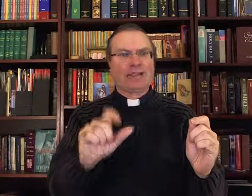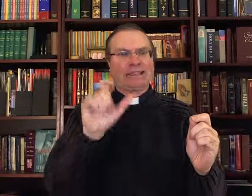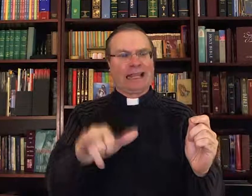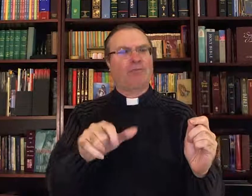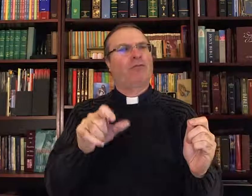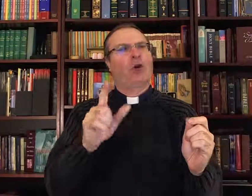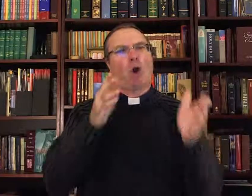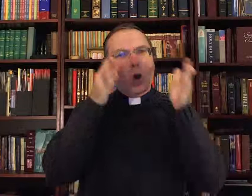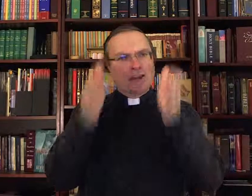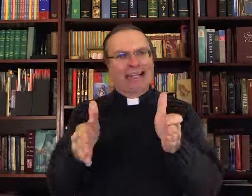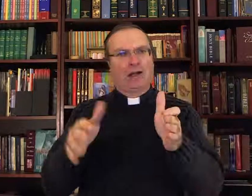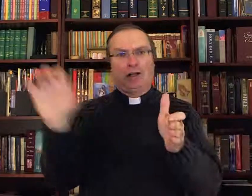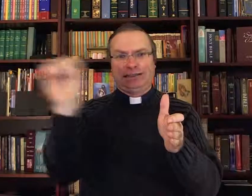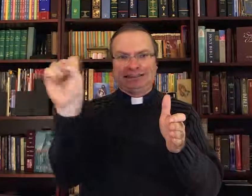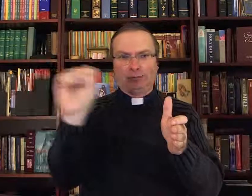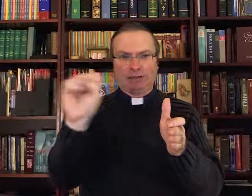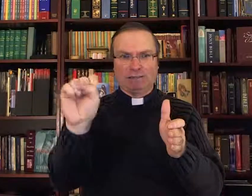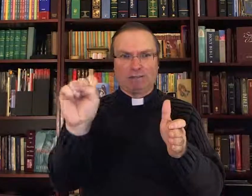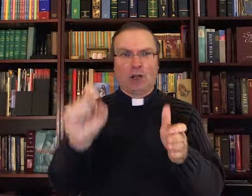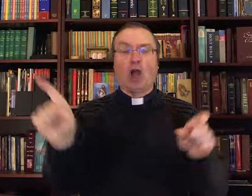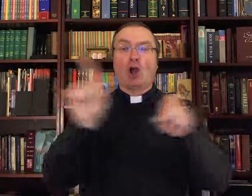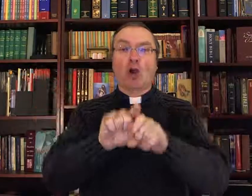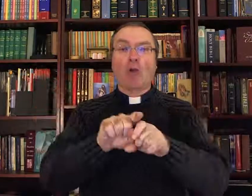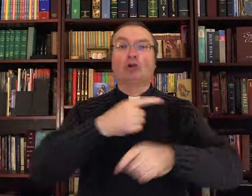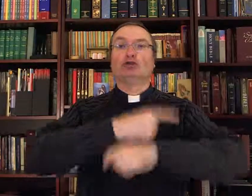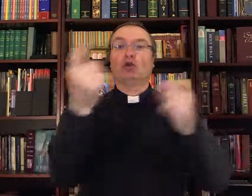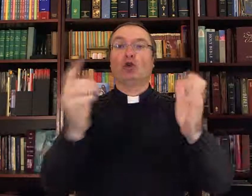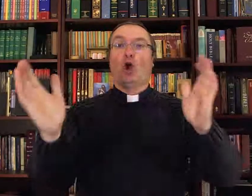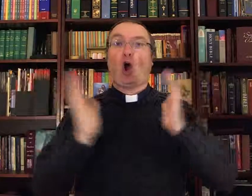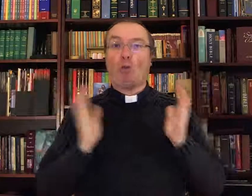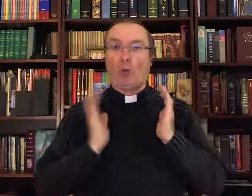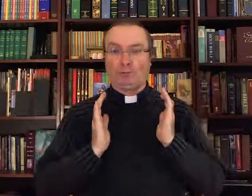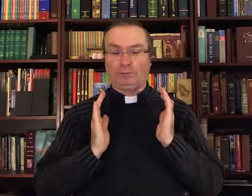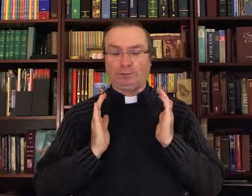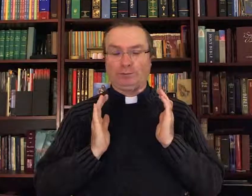Le samedi était consacré comme jour de repos.